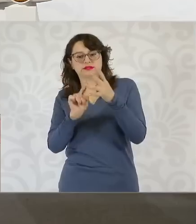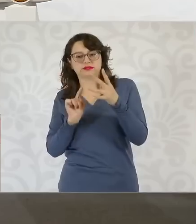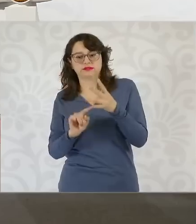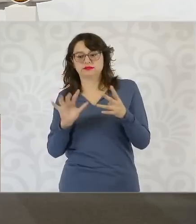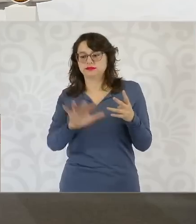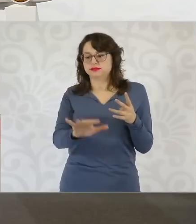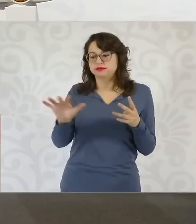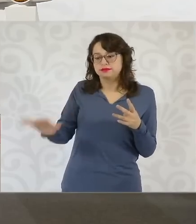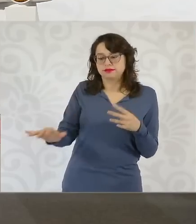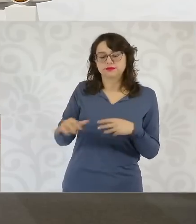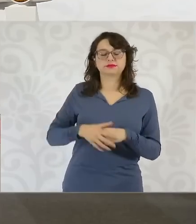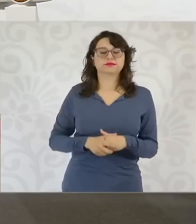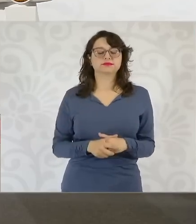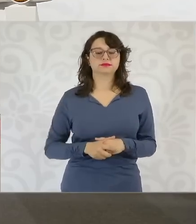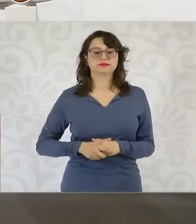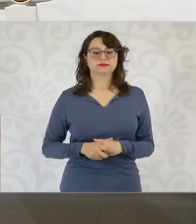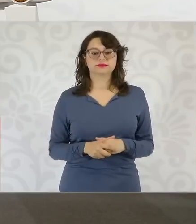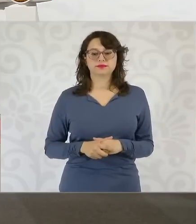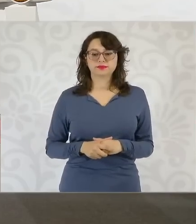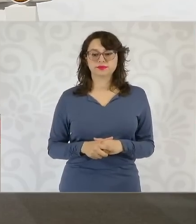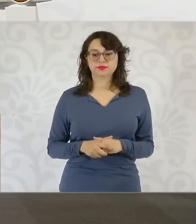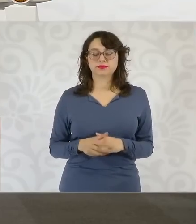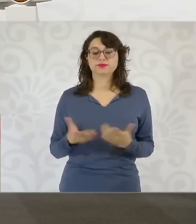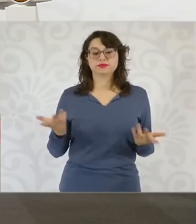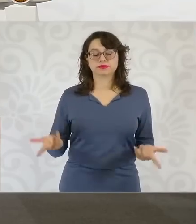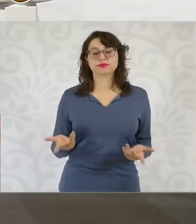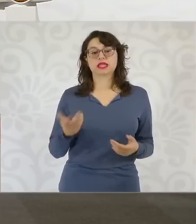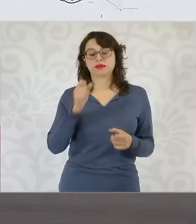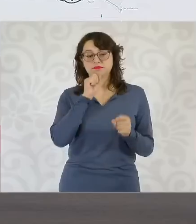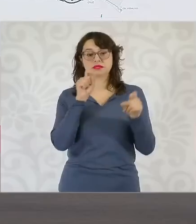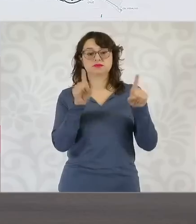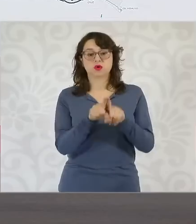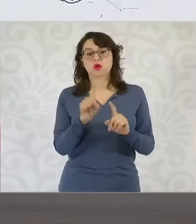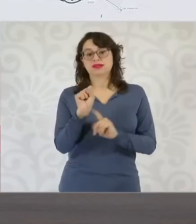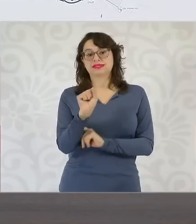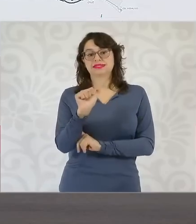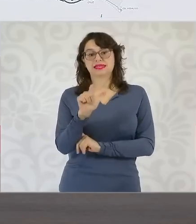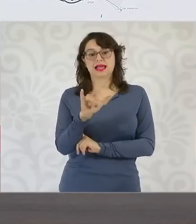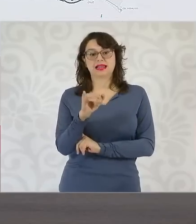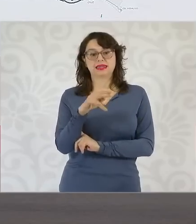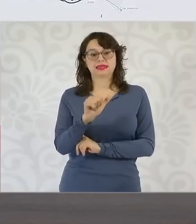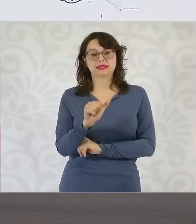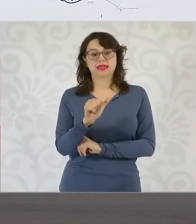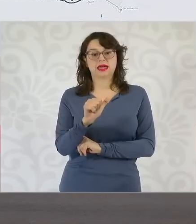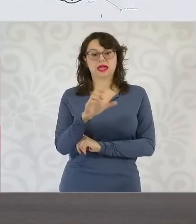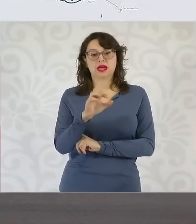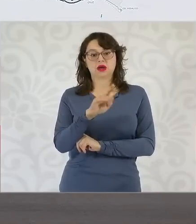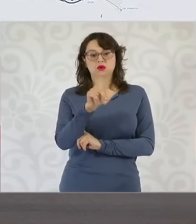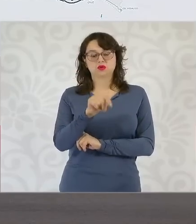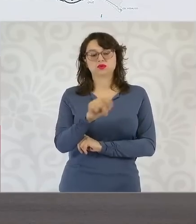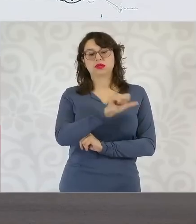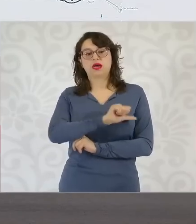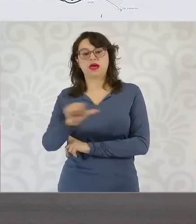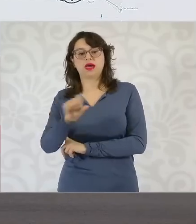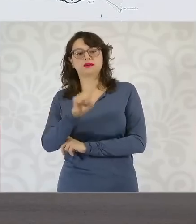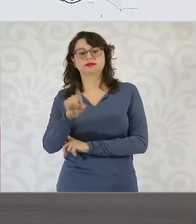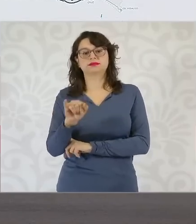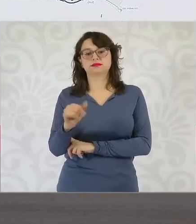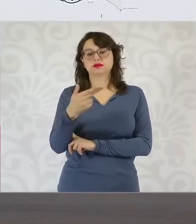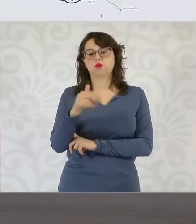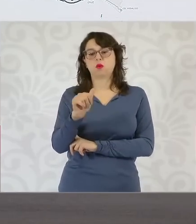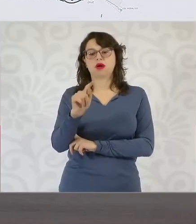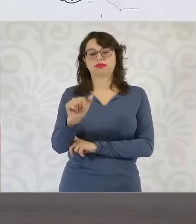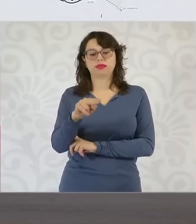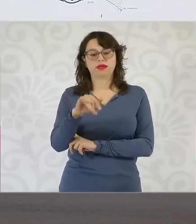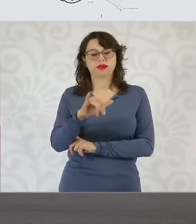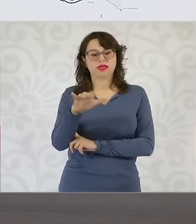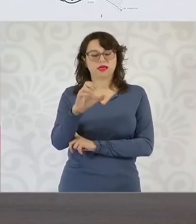siguiente Salina Cruz y guatanejo aquí iniciamos en marzo estamos modernizando a dos carriles